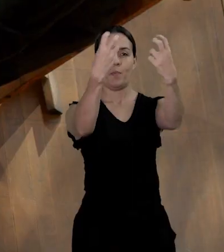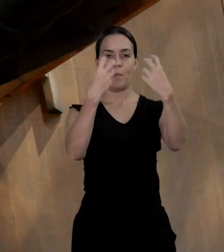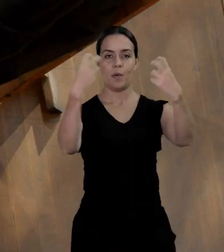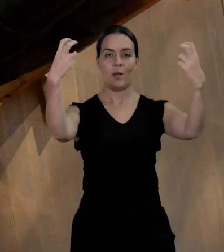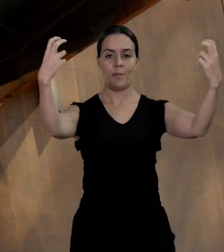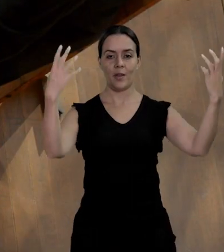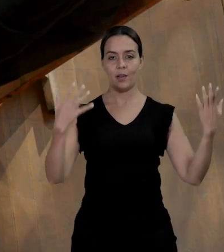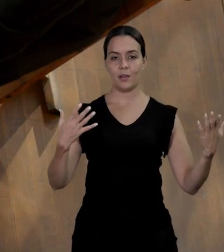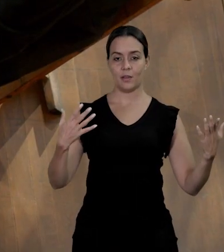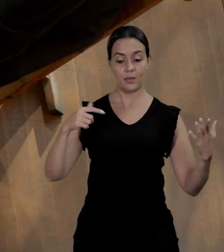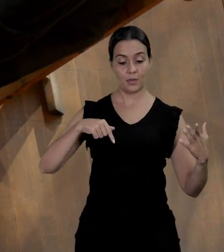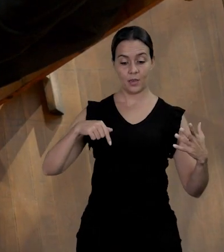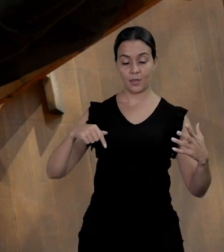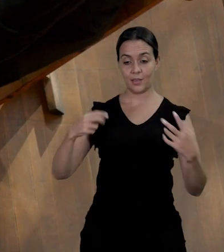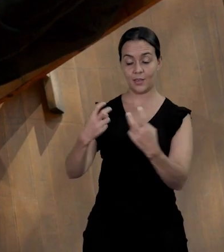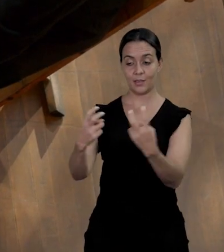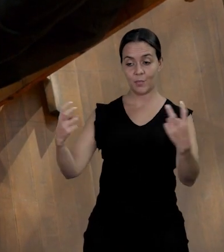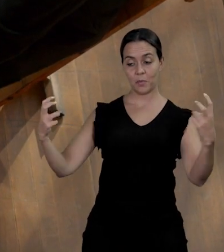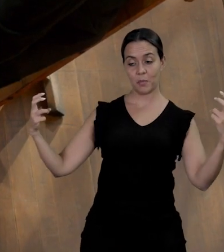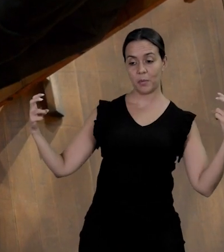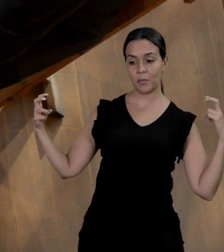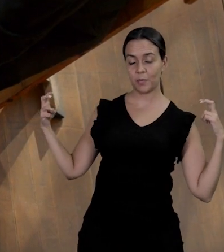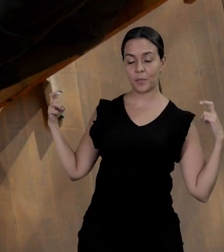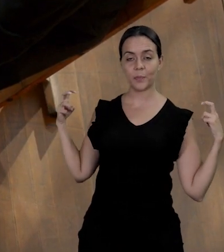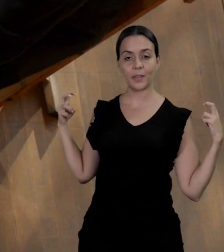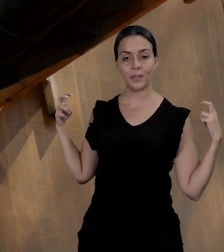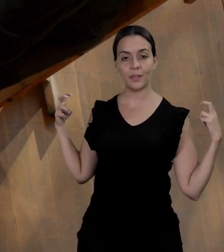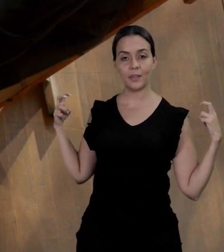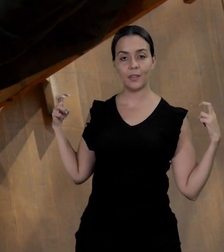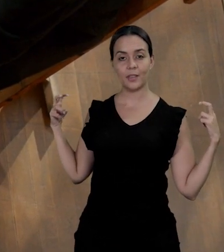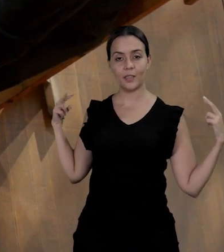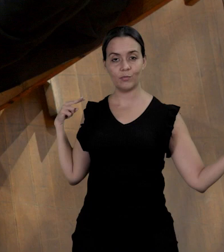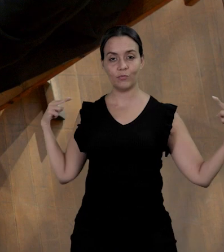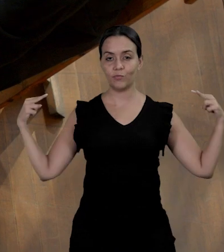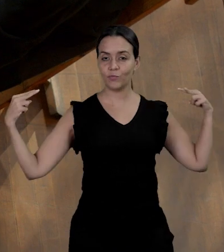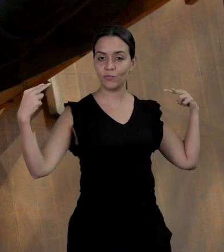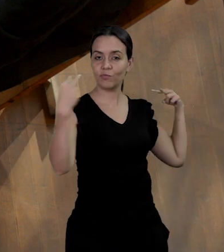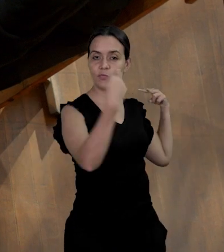processual, a relação entre o outro e a ação,